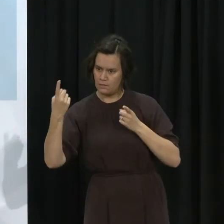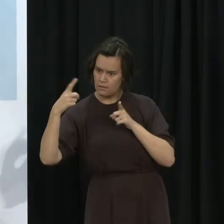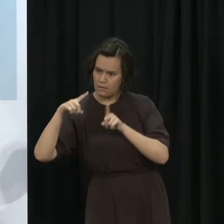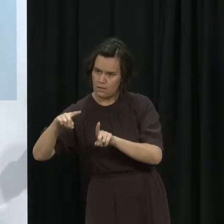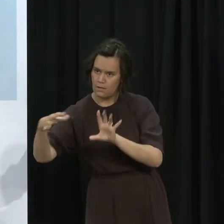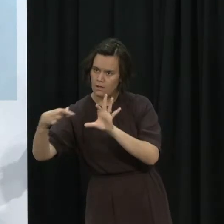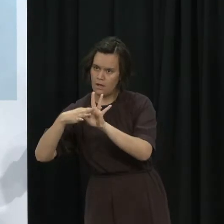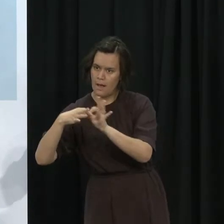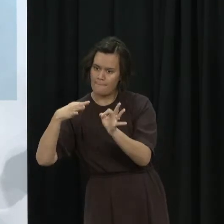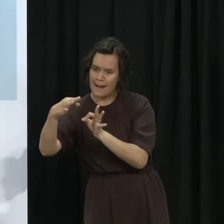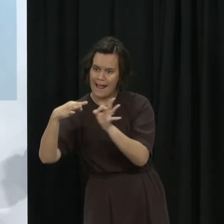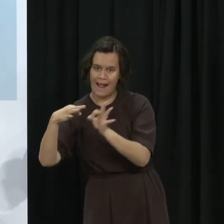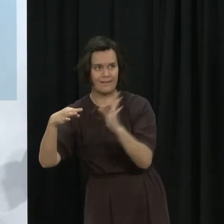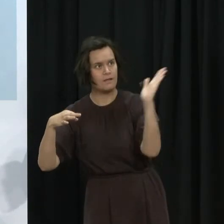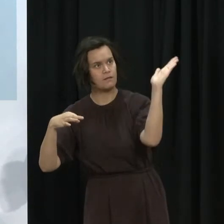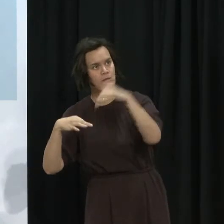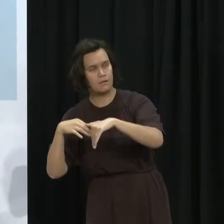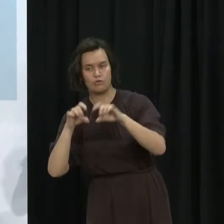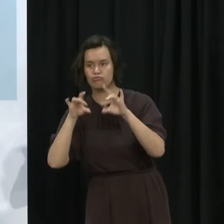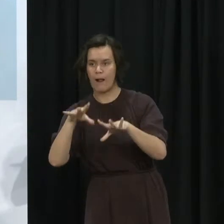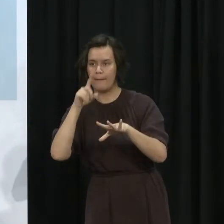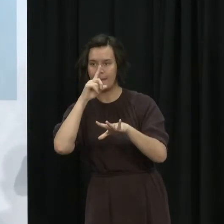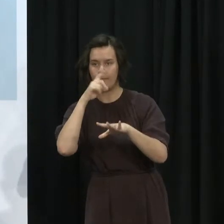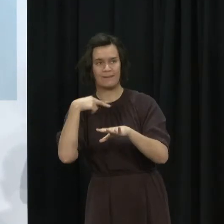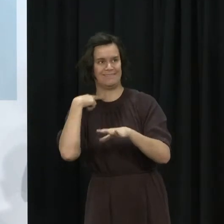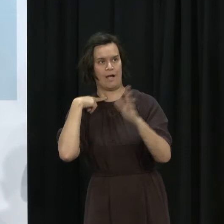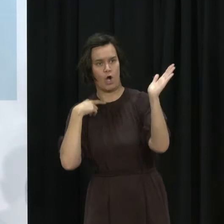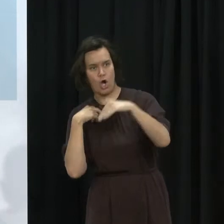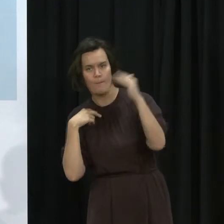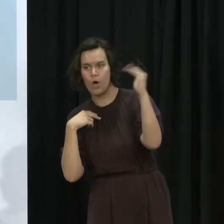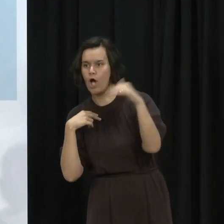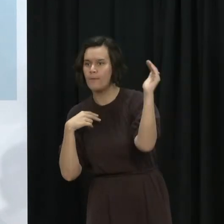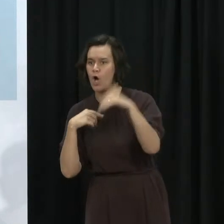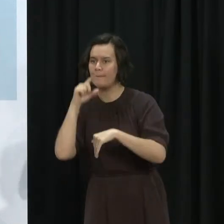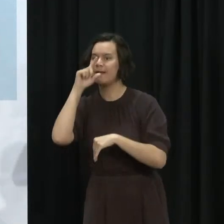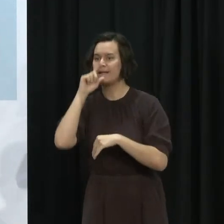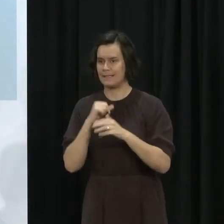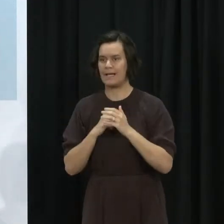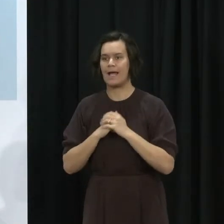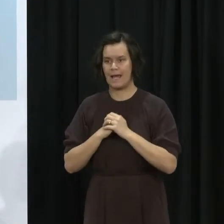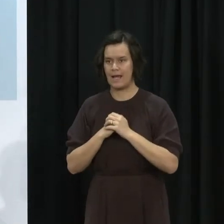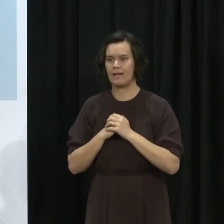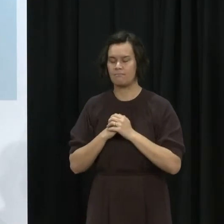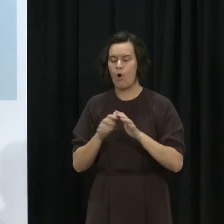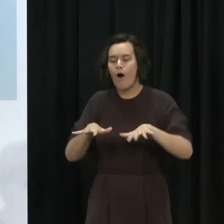raruraru kua tukuna e matou he